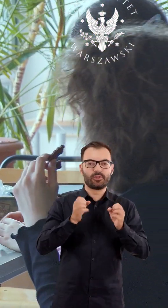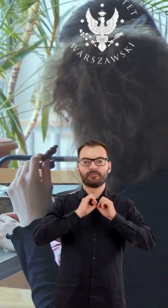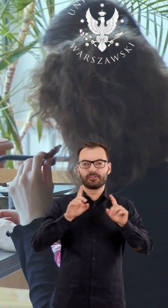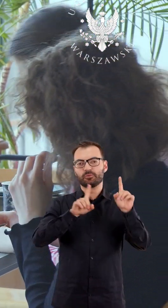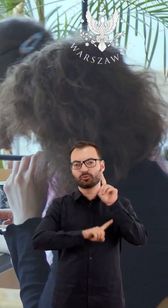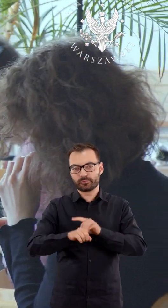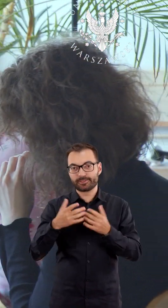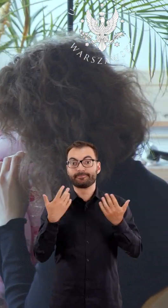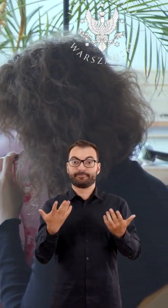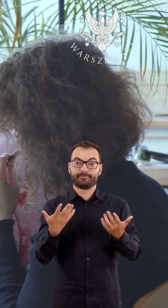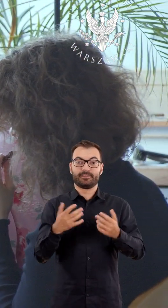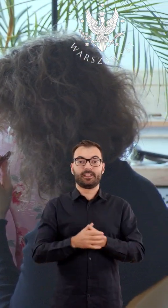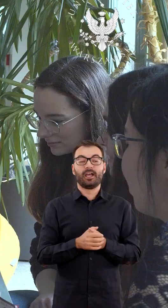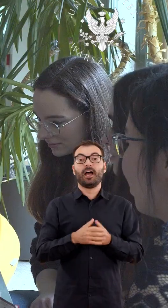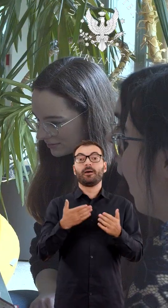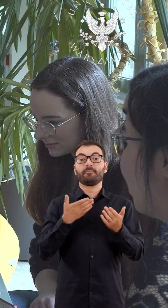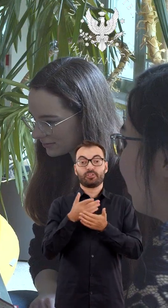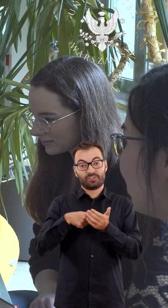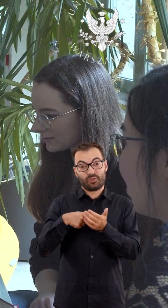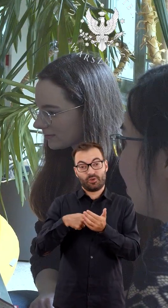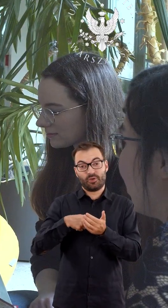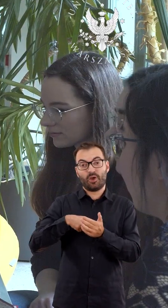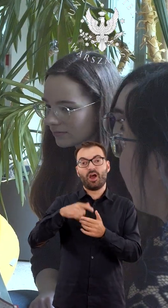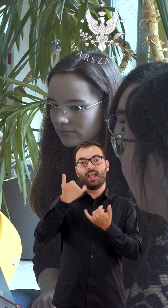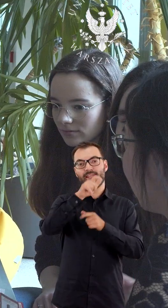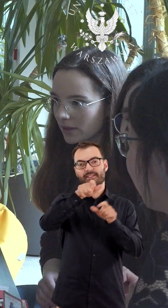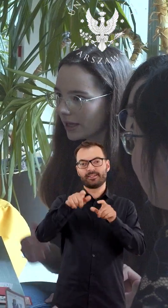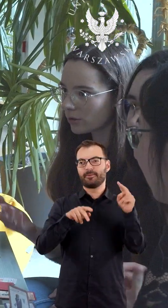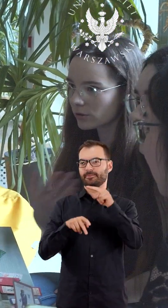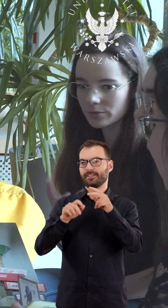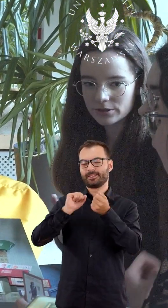wiąże się z całkiem innym postrzeganiem osoby niepełnosprawnej przez otoczenie.